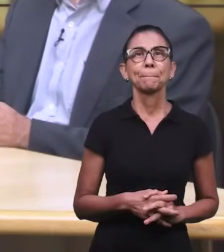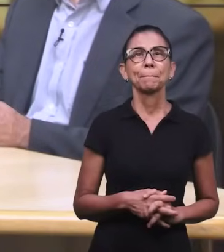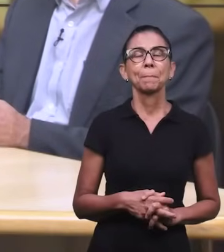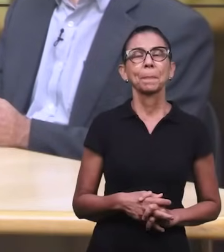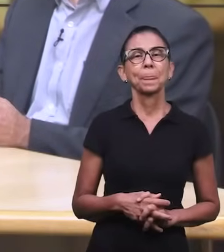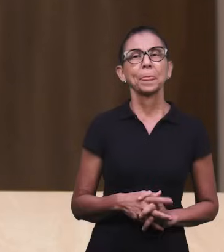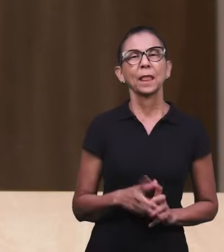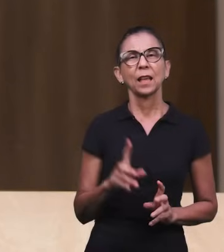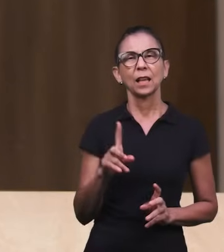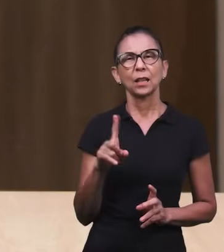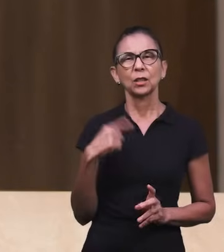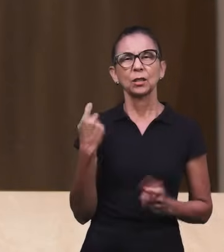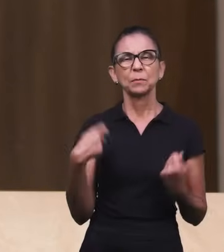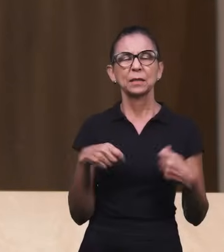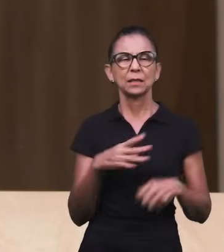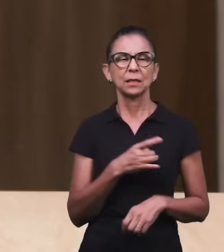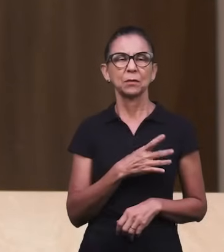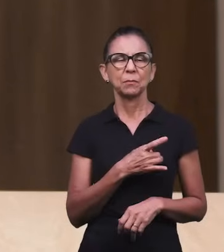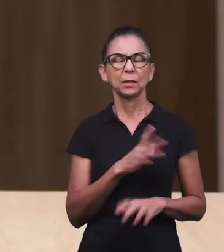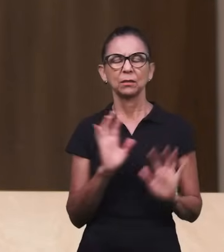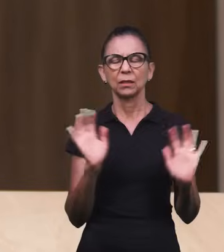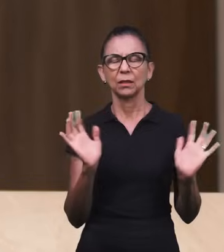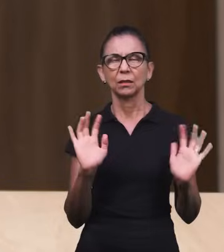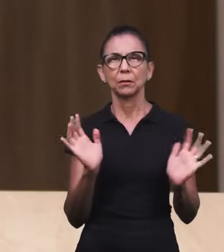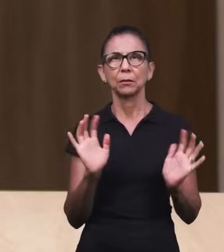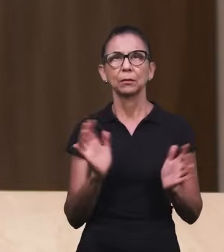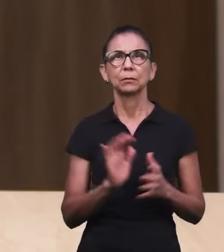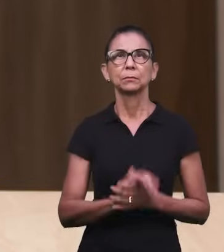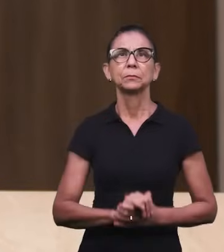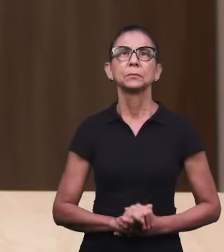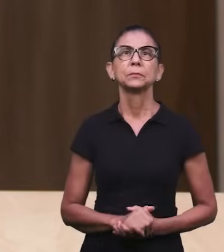Nós não precisamos temer nada sem falo um com Deus é a maioria então nós vz assim mesmo que